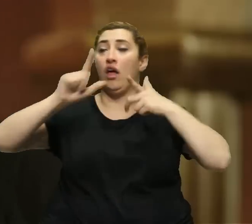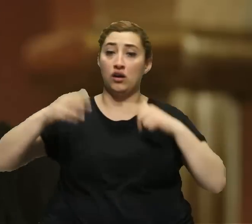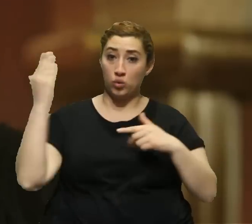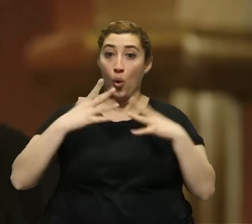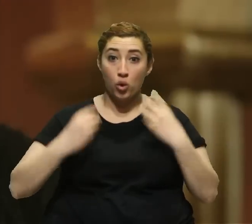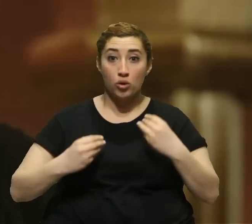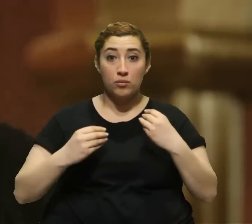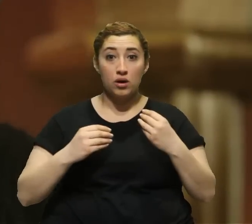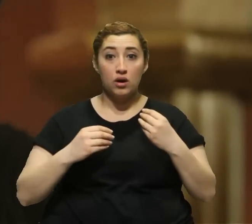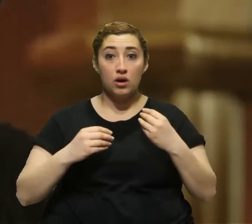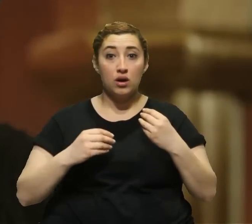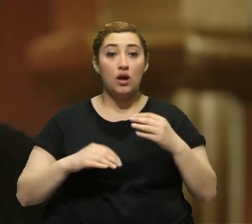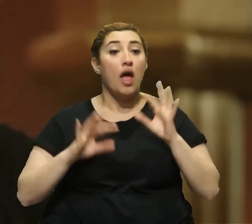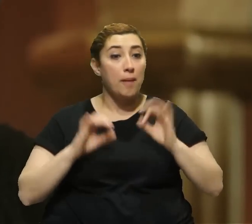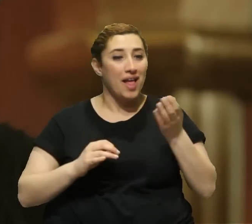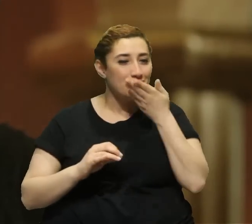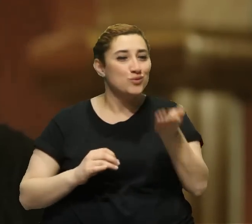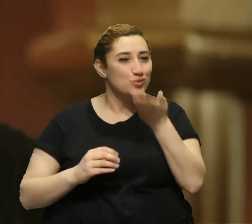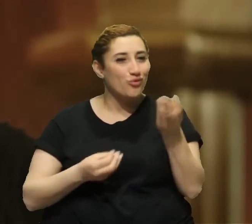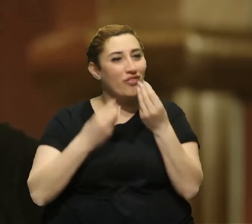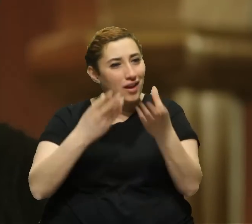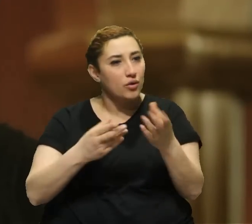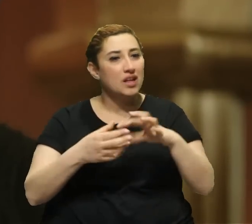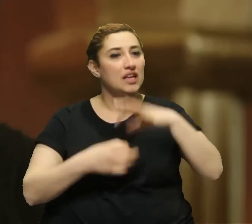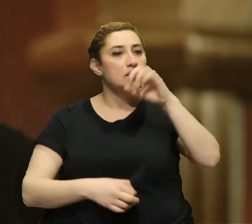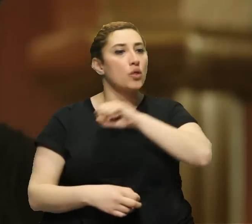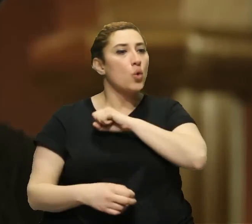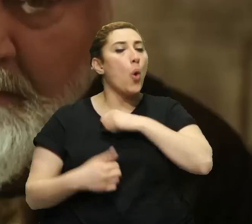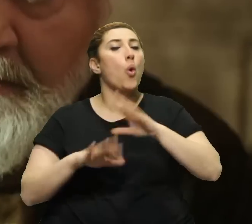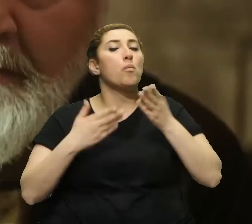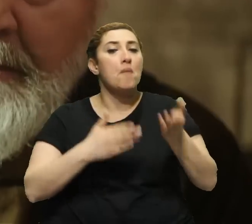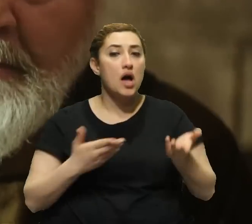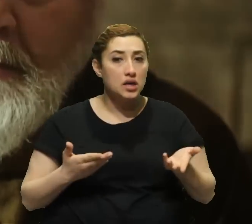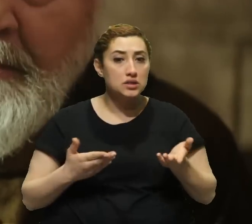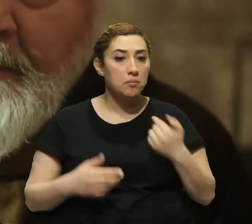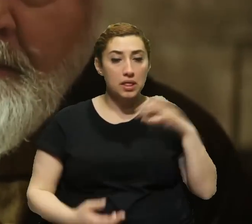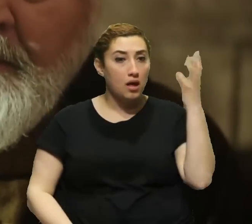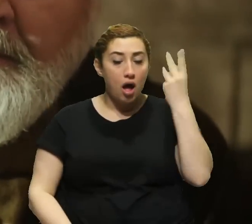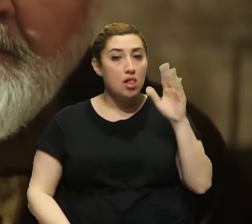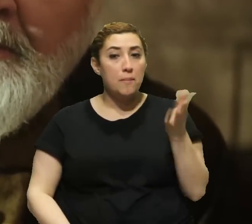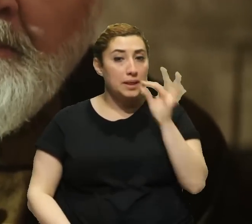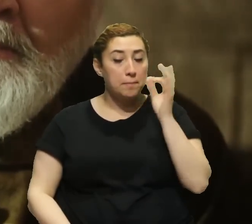Elinden su içer idi Ağa’mın Bey'im. İnsandan ürken bir hayvan da değil idi, anlayamadık Bey'im.